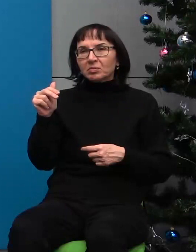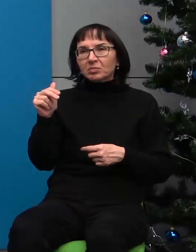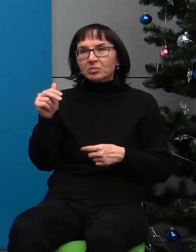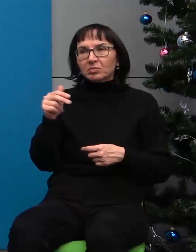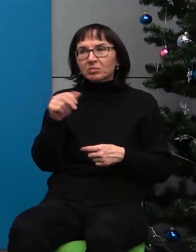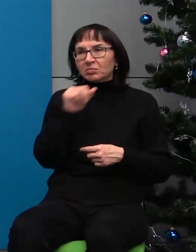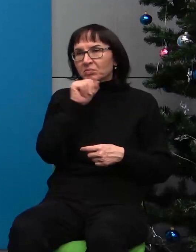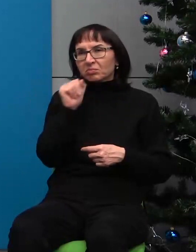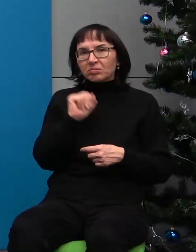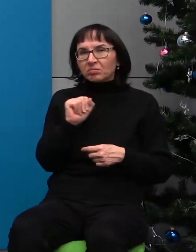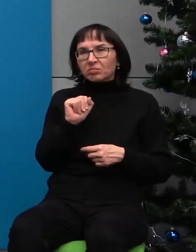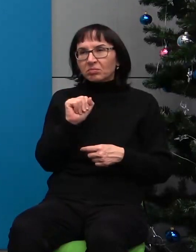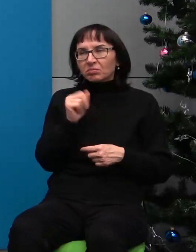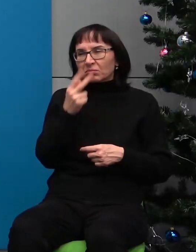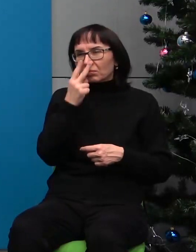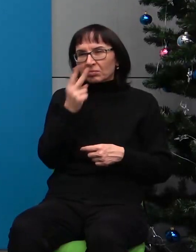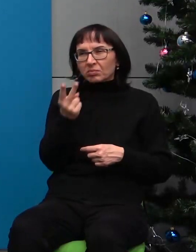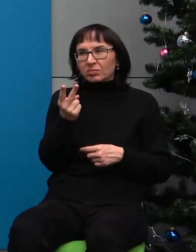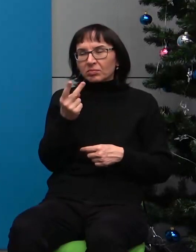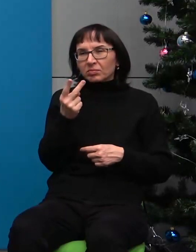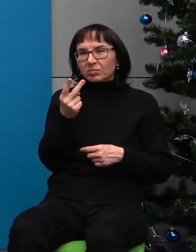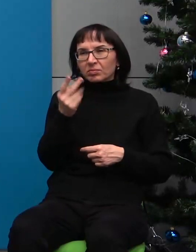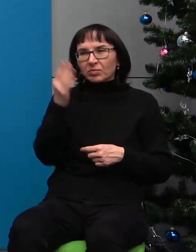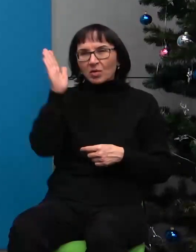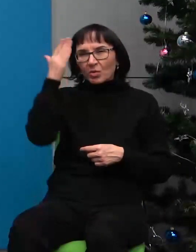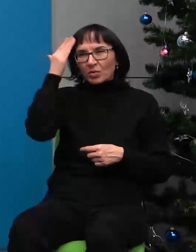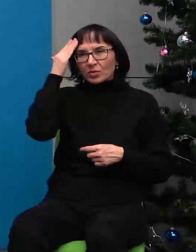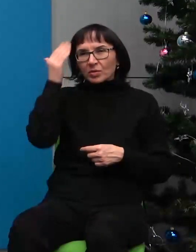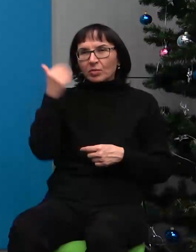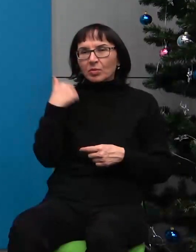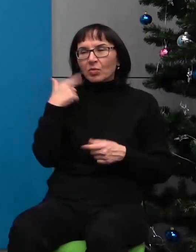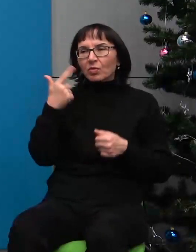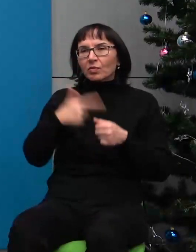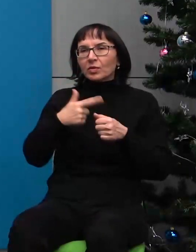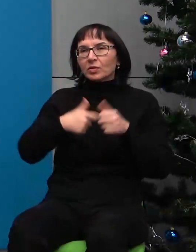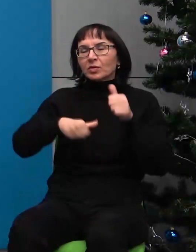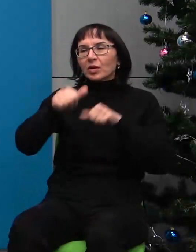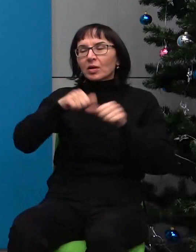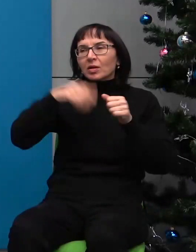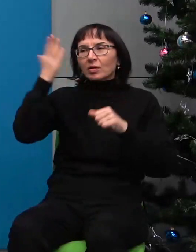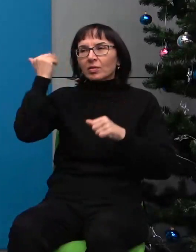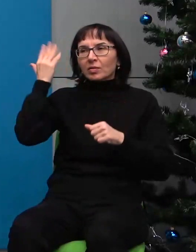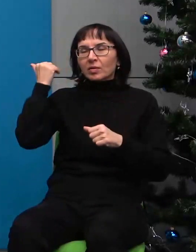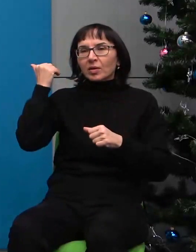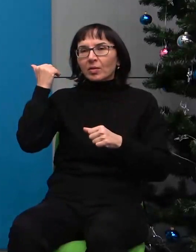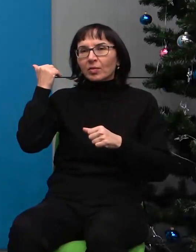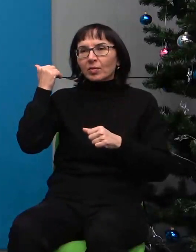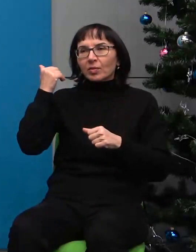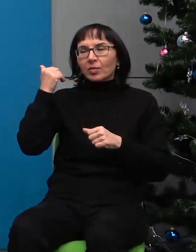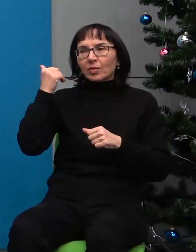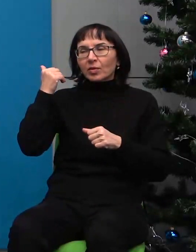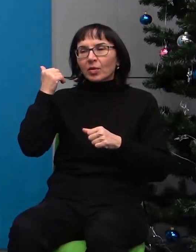Co ciekawe, te malunki tam jeszcze 20 lat temu były. I pewien uczeń Bruno Schulza, Alfred Schneier,